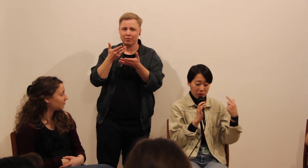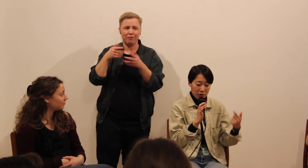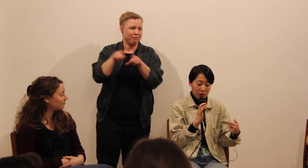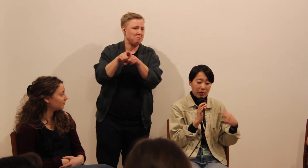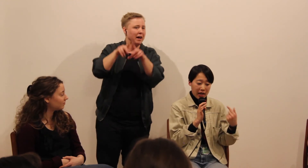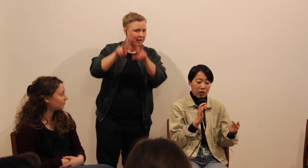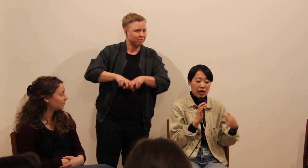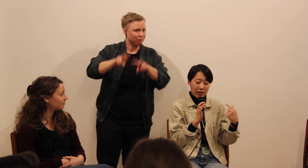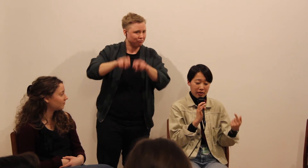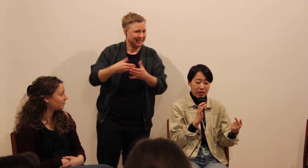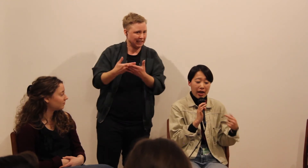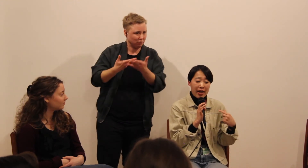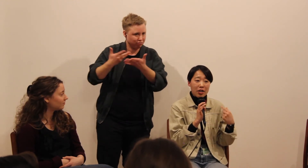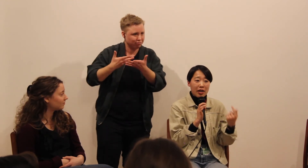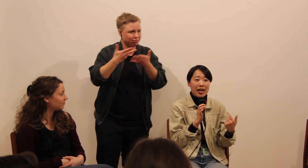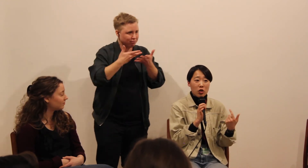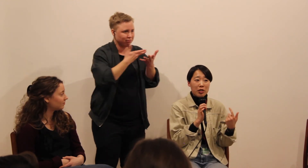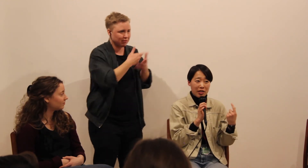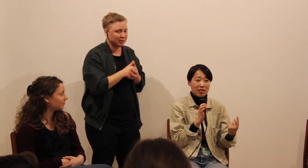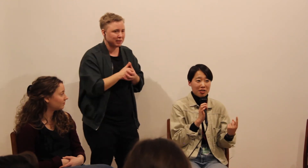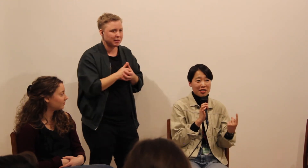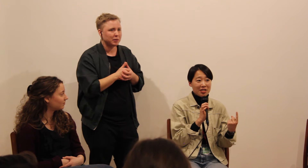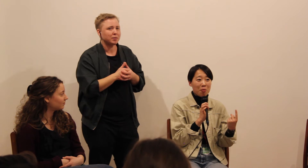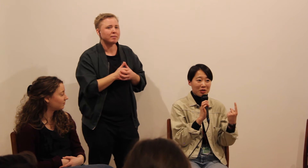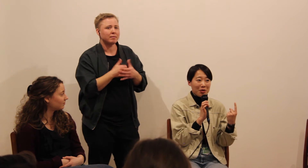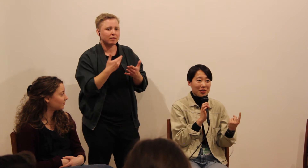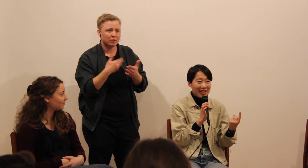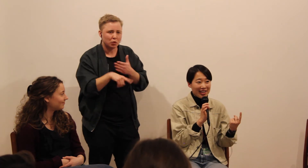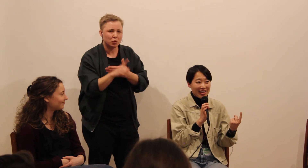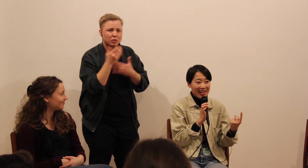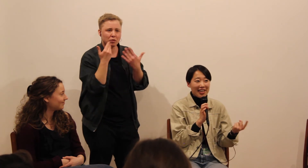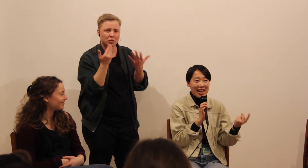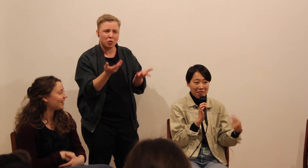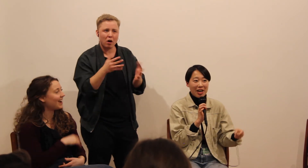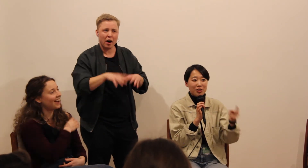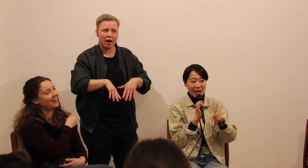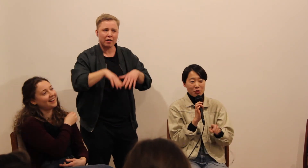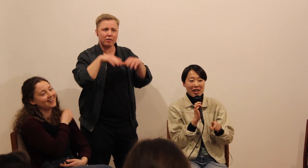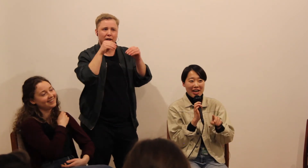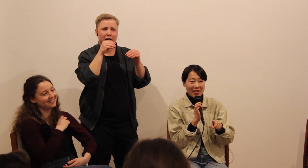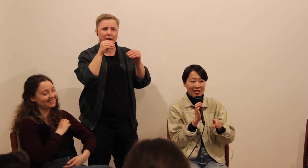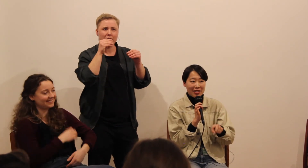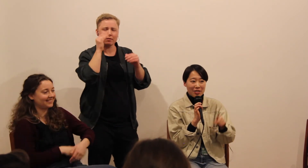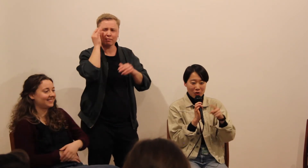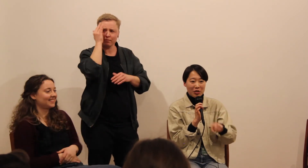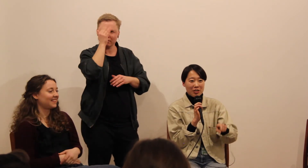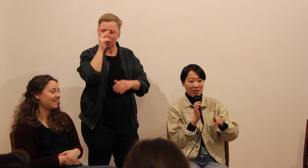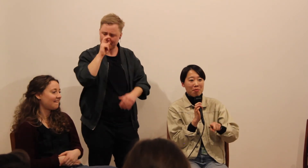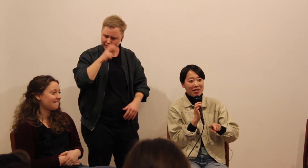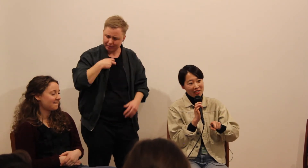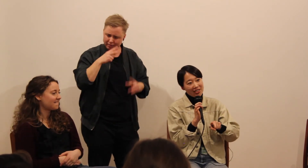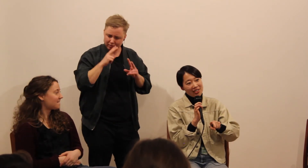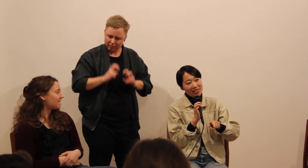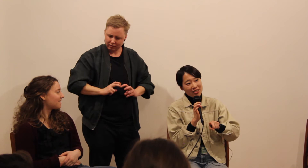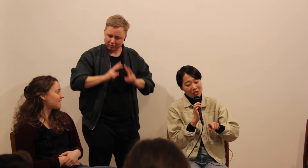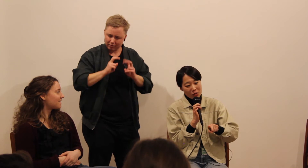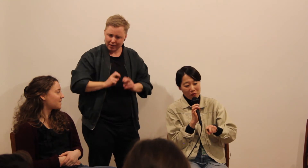Und mittlerweile denke ich, musste ich das selber herausfinden was CODA ist um meine eigene Identität mit diesem Film zu finden.